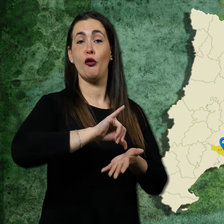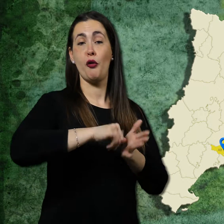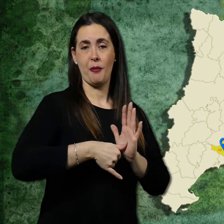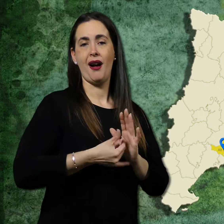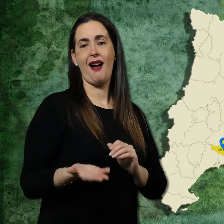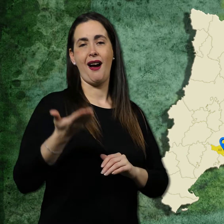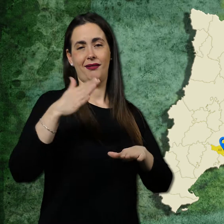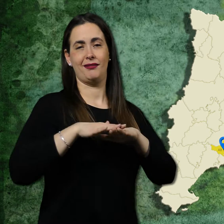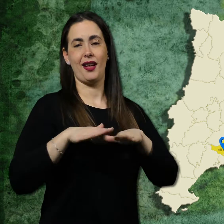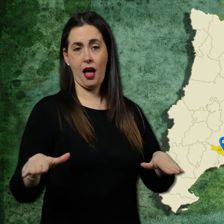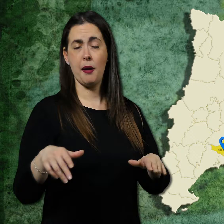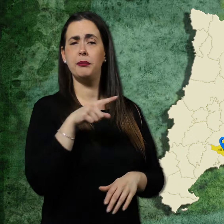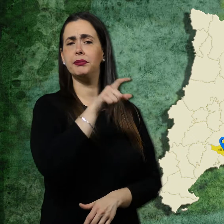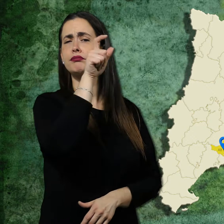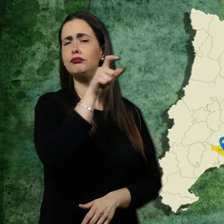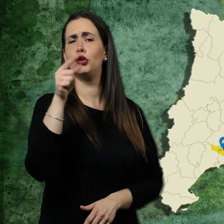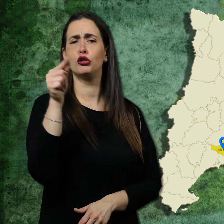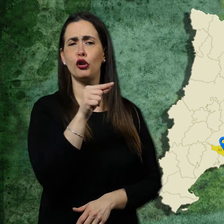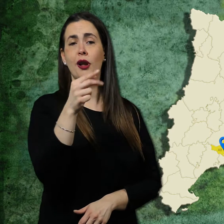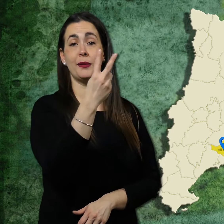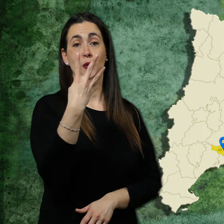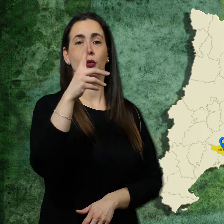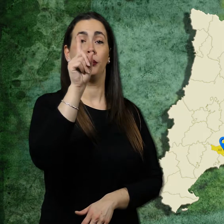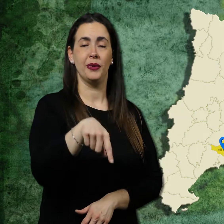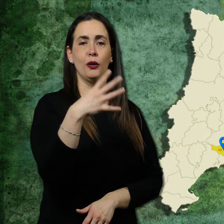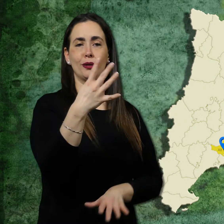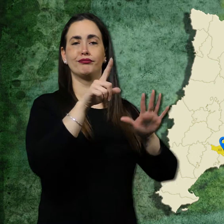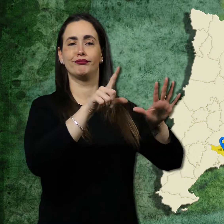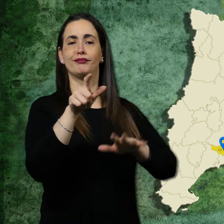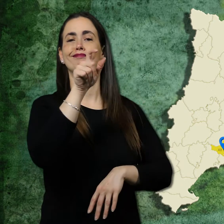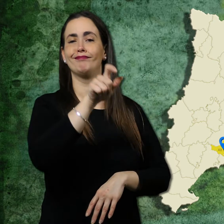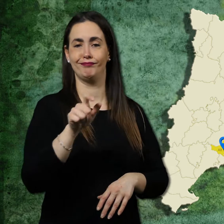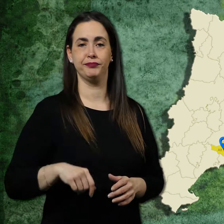Comarca: Alt Camp. Població: 24.477 habitants.